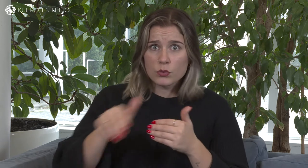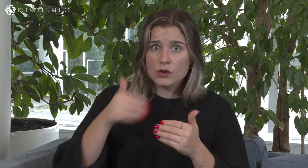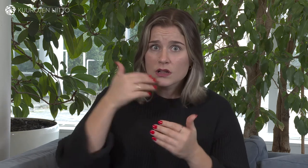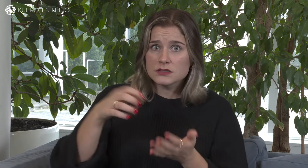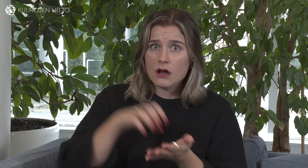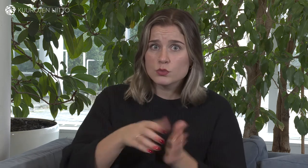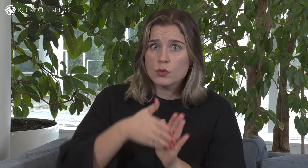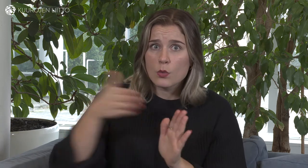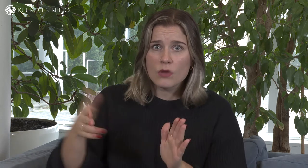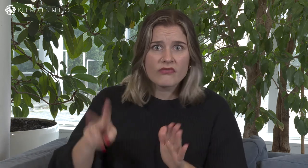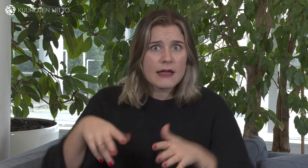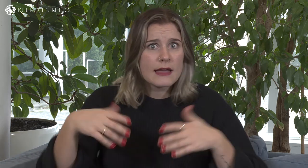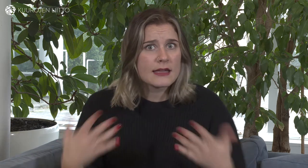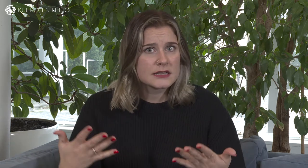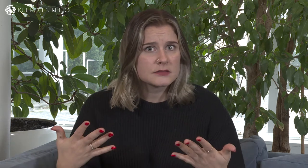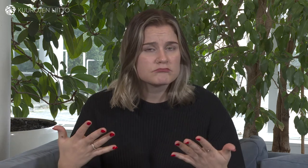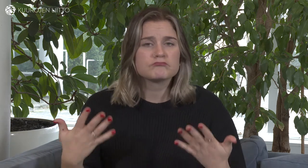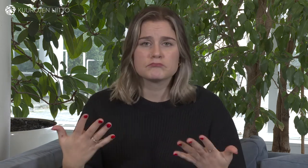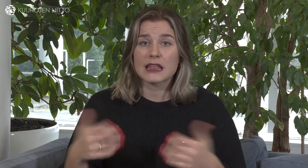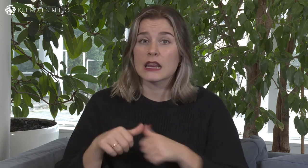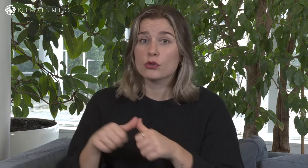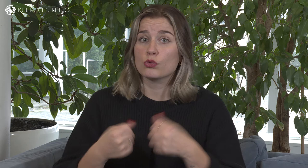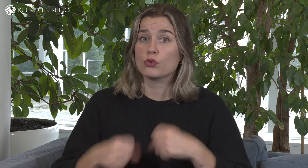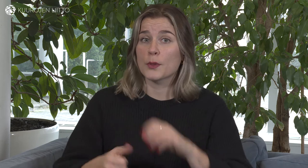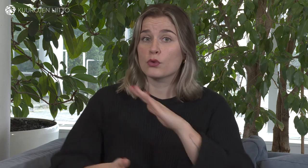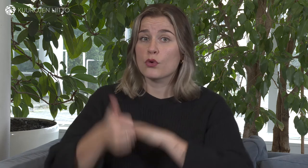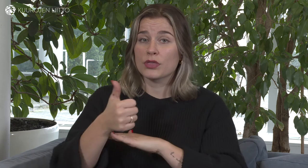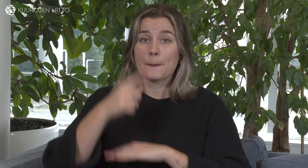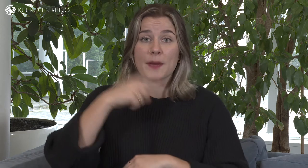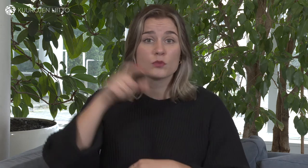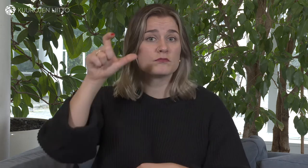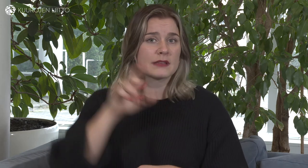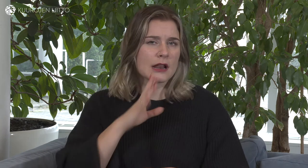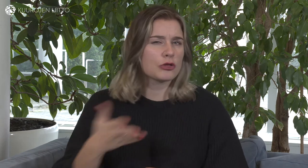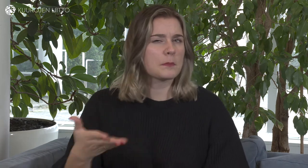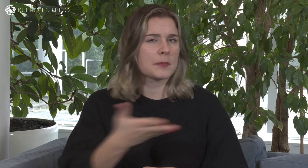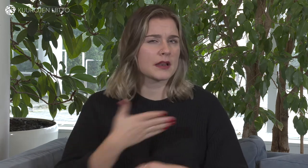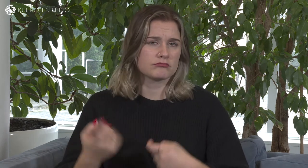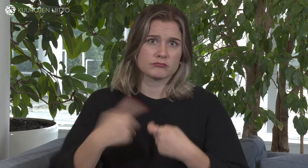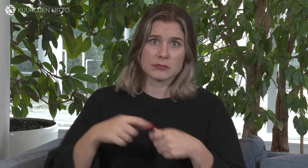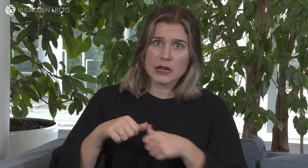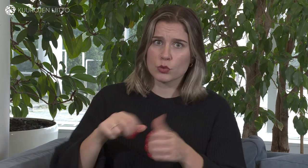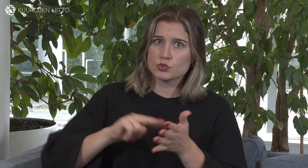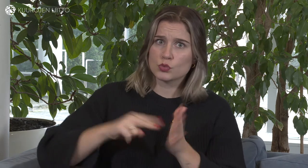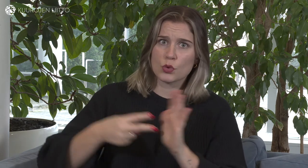jatkuminen ensi hallituskaudella on vielä kysymysmerkki. Toiminnanjohtaja Markku Jokinen kertoo liiton suunnitelmista -